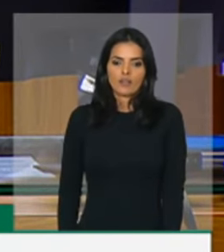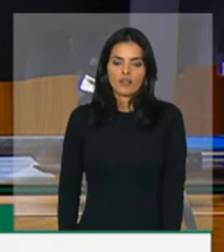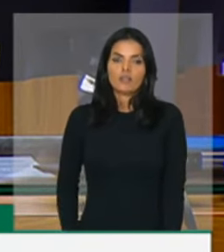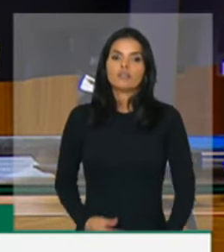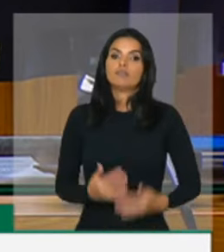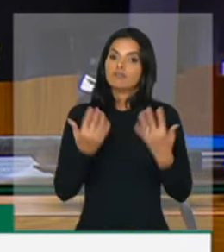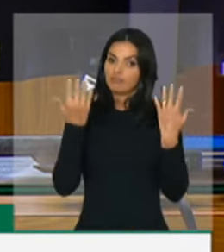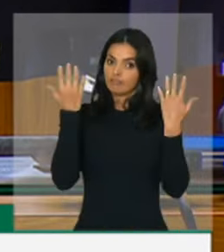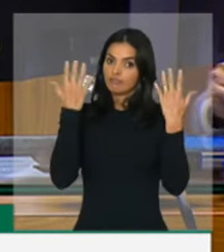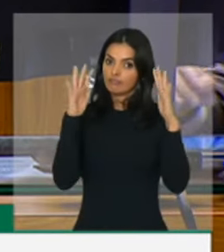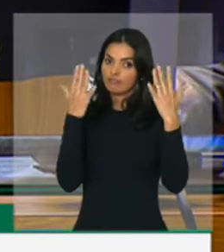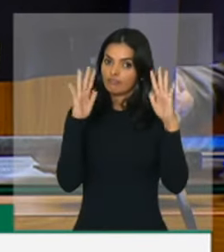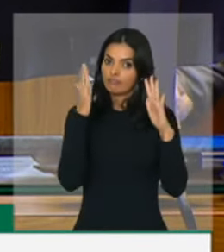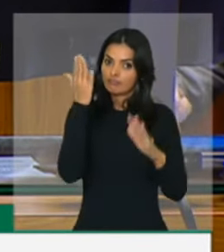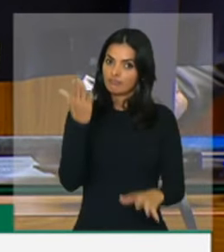CONDUZINDO TÃO BEM OS TRABALHOS DESSA CASA, ISSO